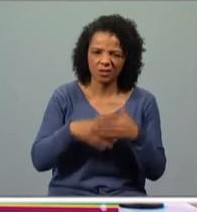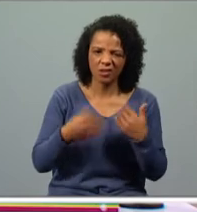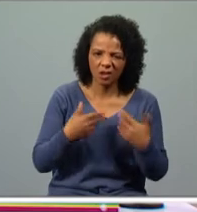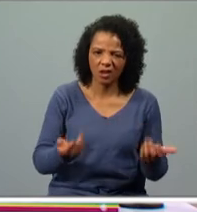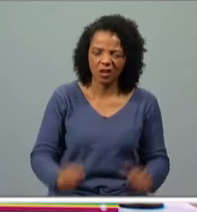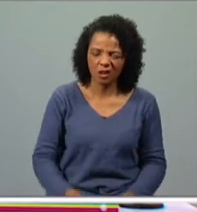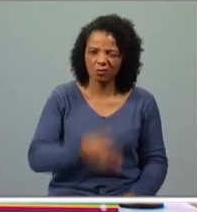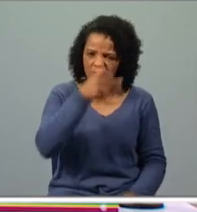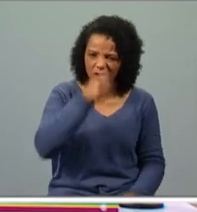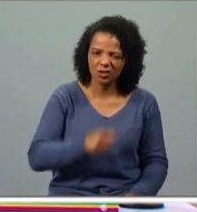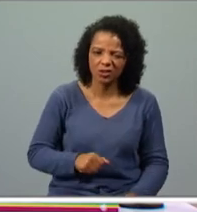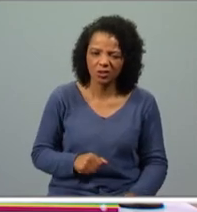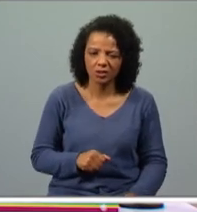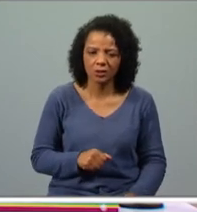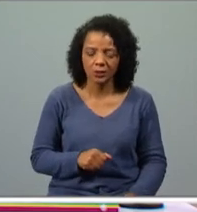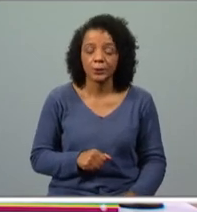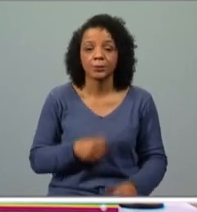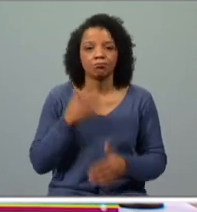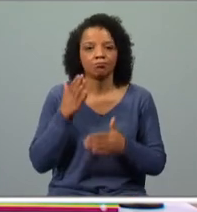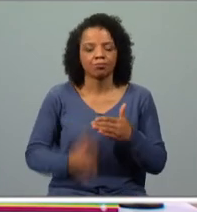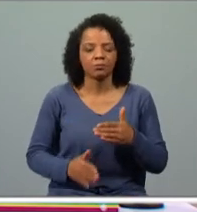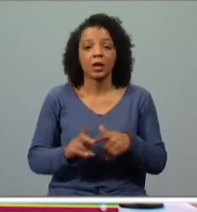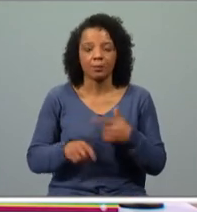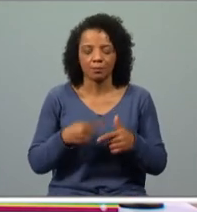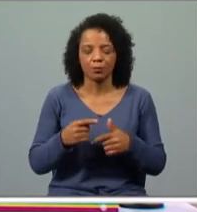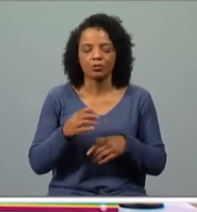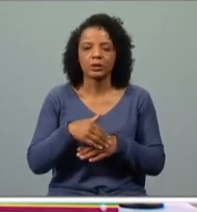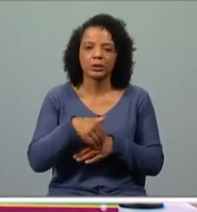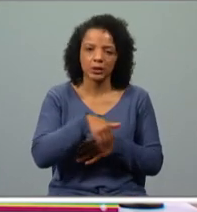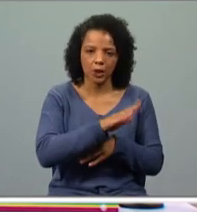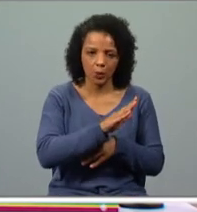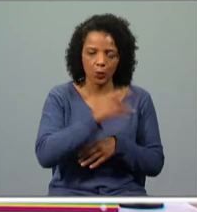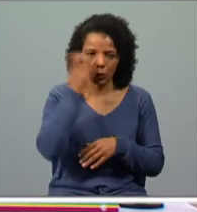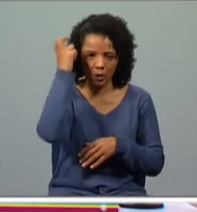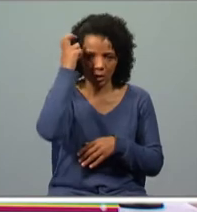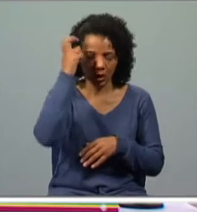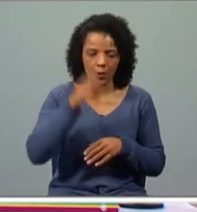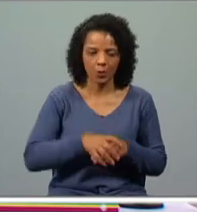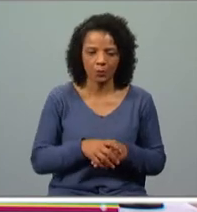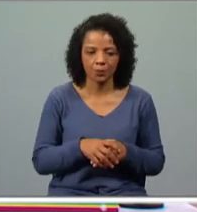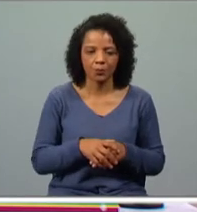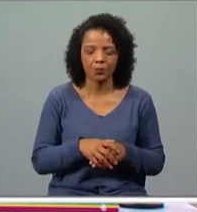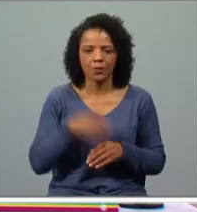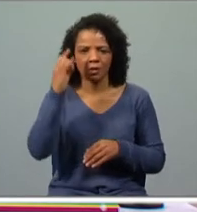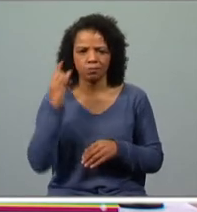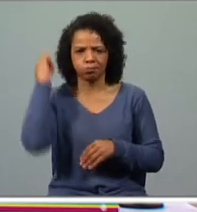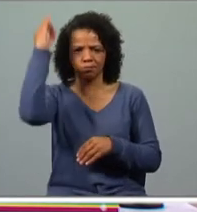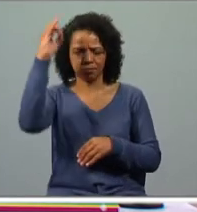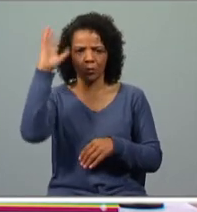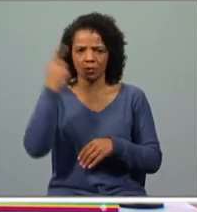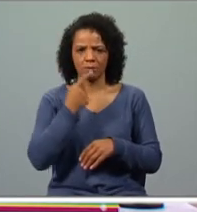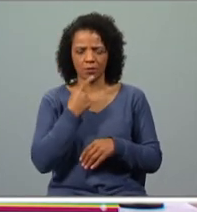triste a e de repente ocupa do Carneiro saiu e o Ciclope quando eu conta que os 傷心突然佔據羊當我告訴他